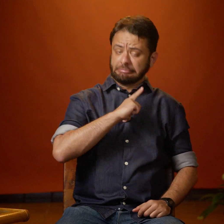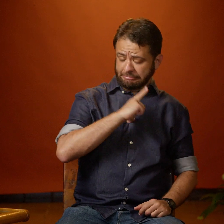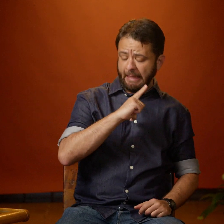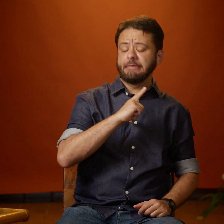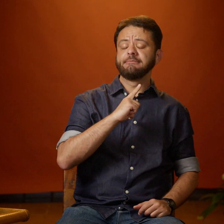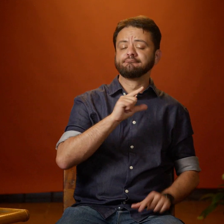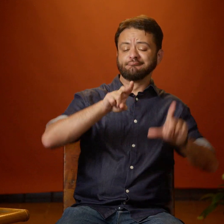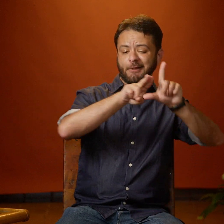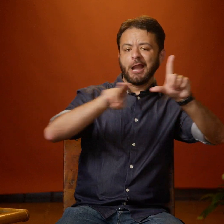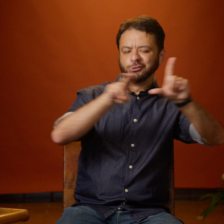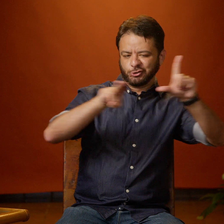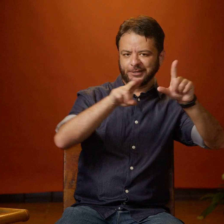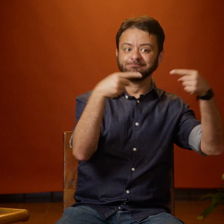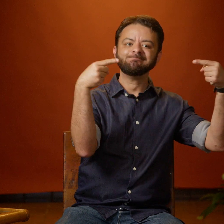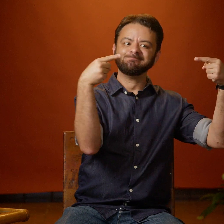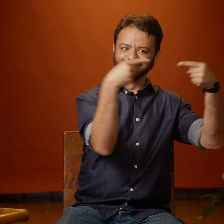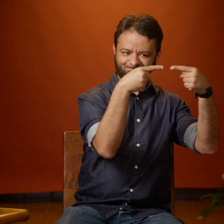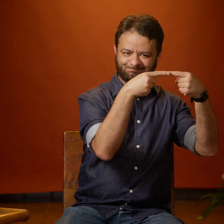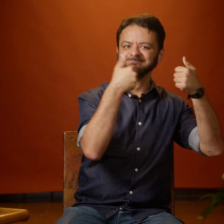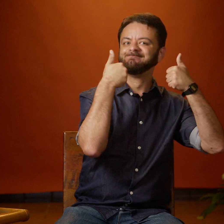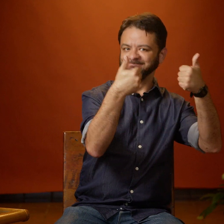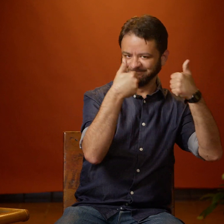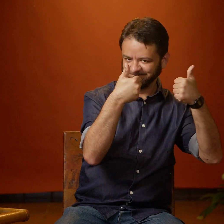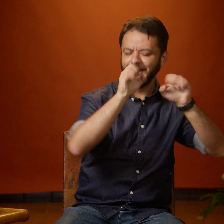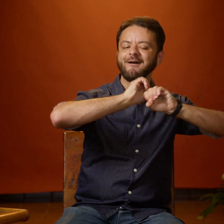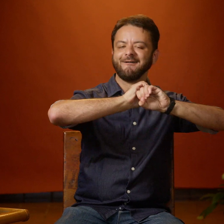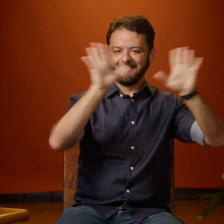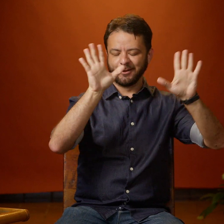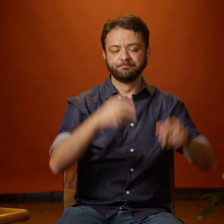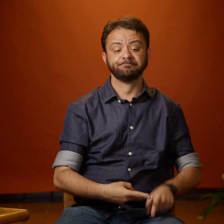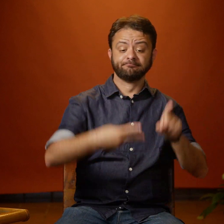E tem legendas que combinam legais e são bem esclarecidas.